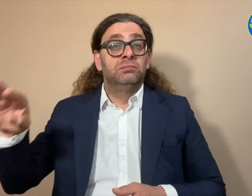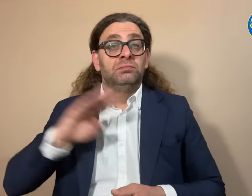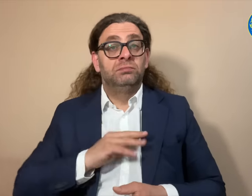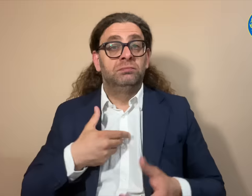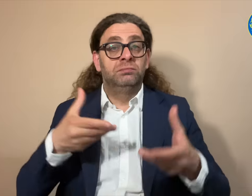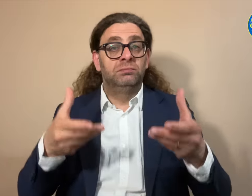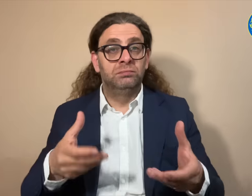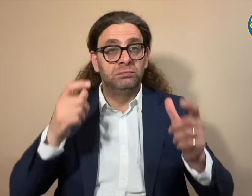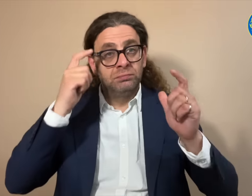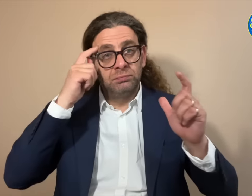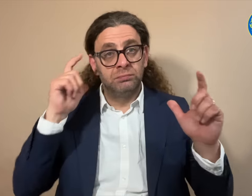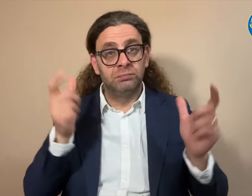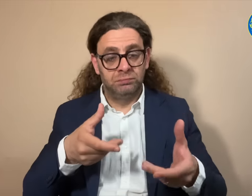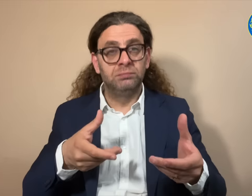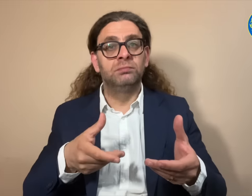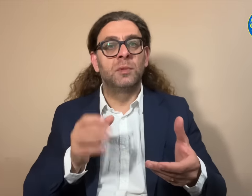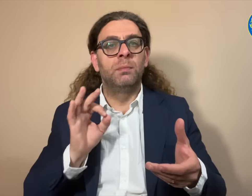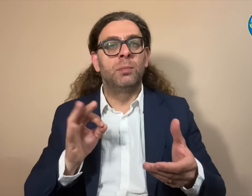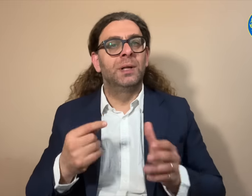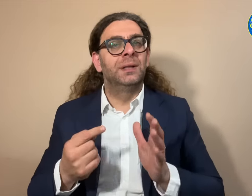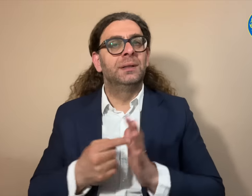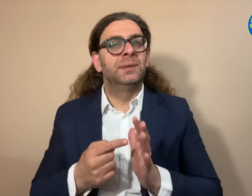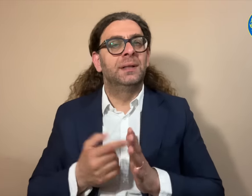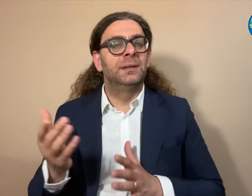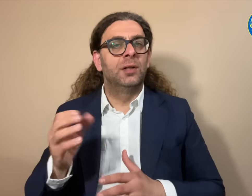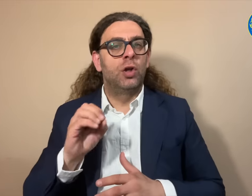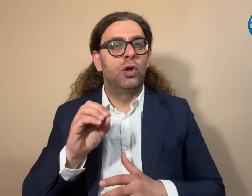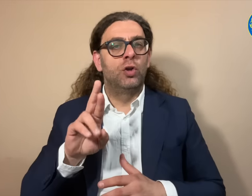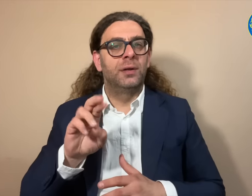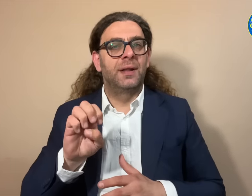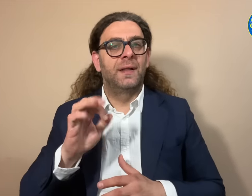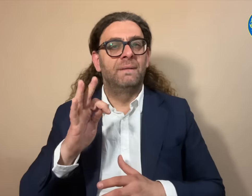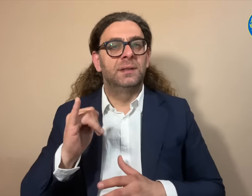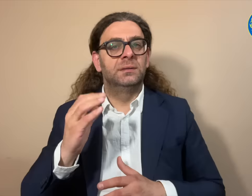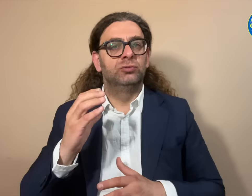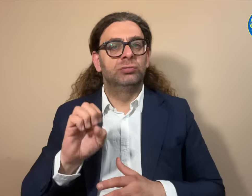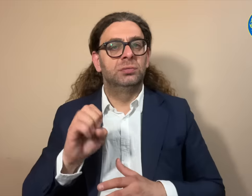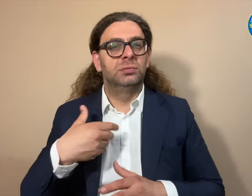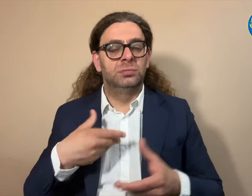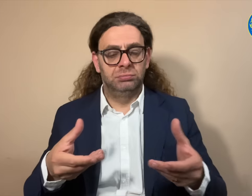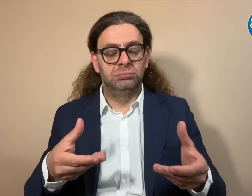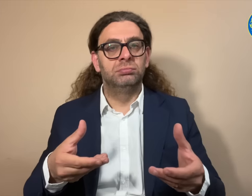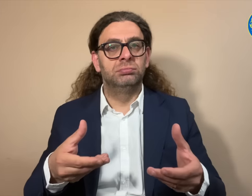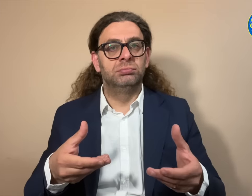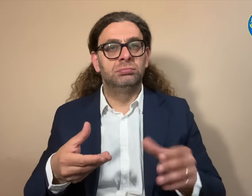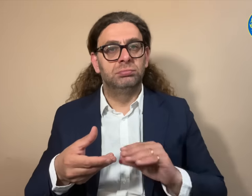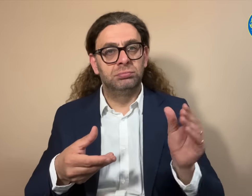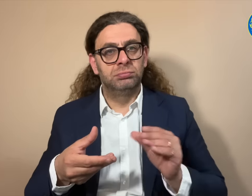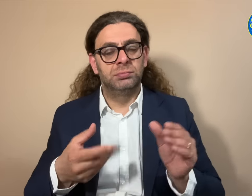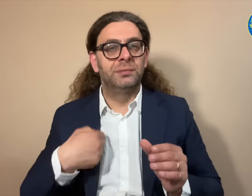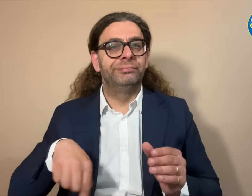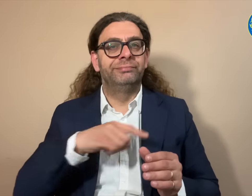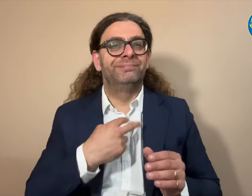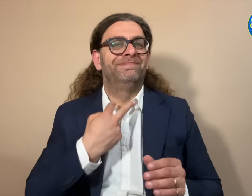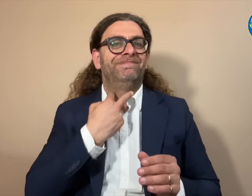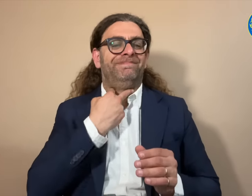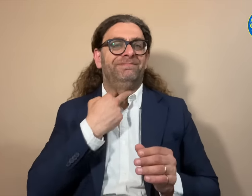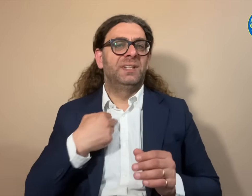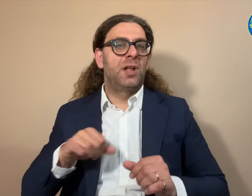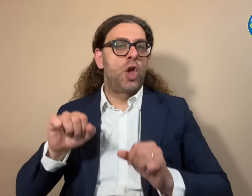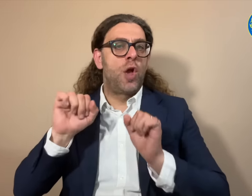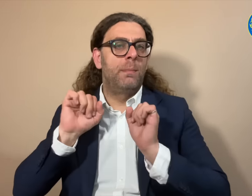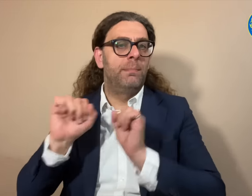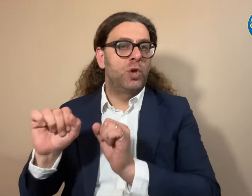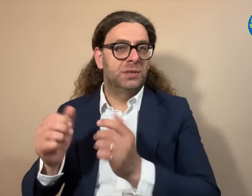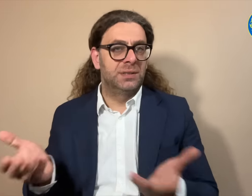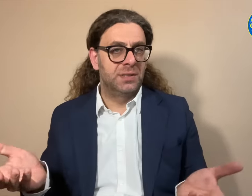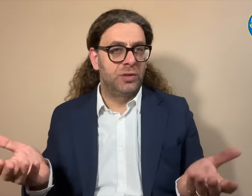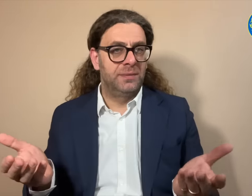arrivava dalla dipendente Orefice, abbiamo preso visione e chiaramente siamo stati costretti ad opporci.